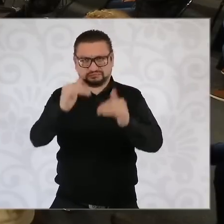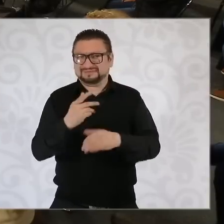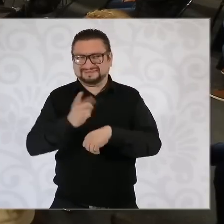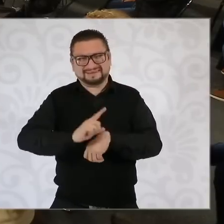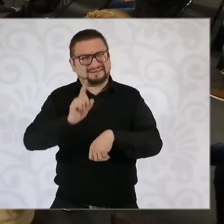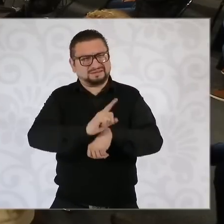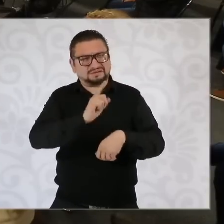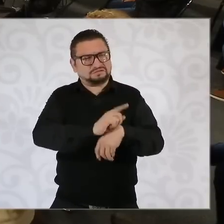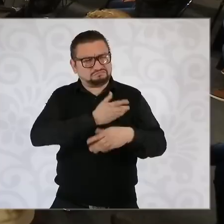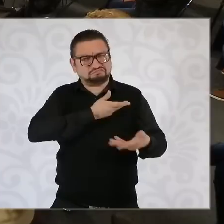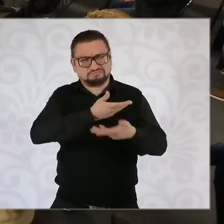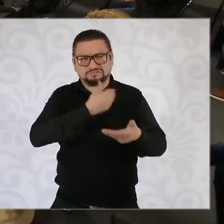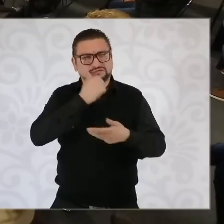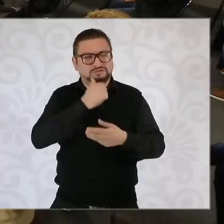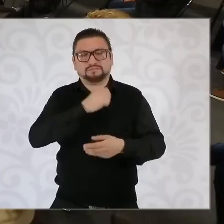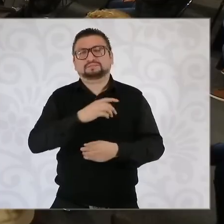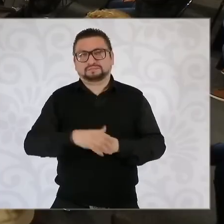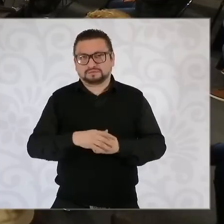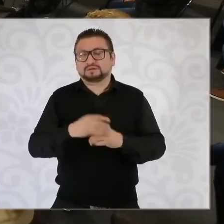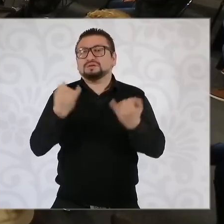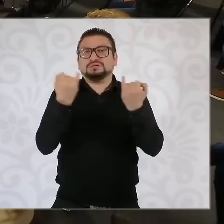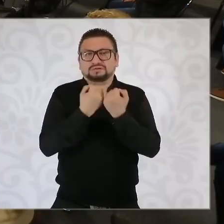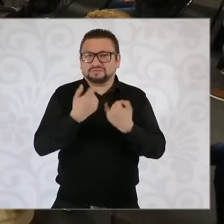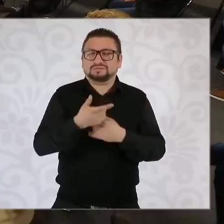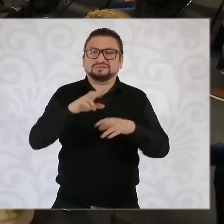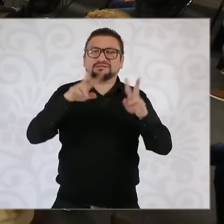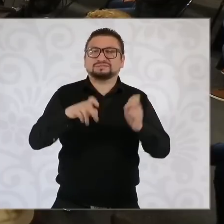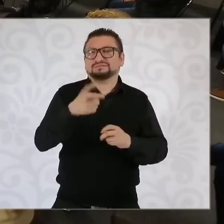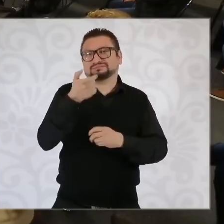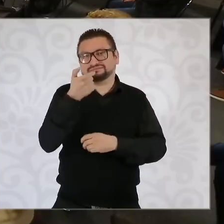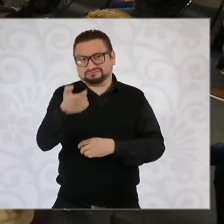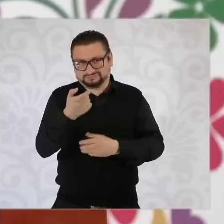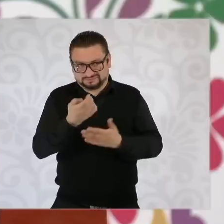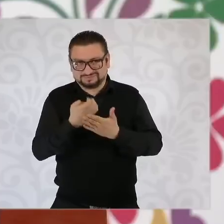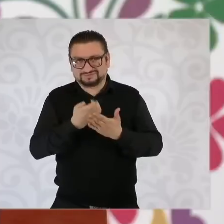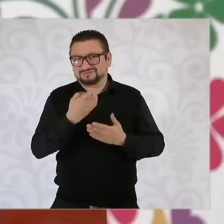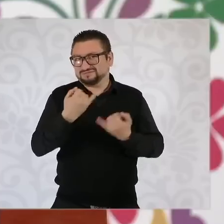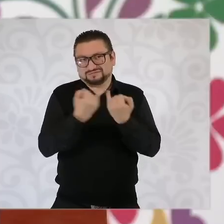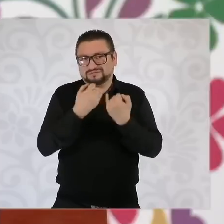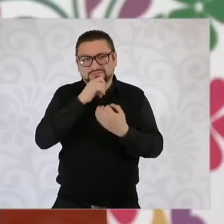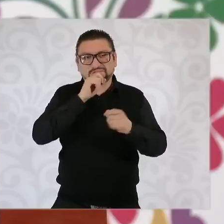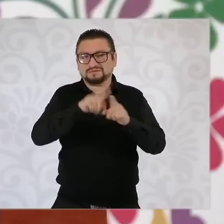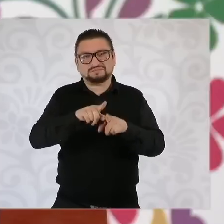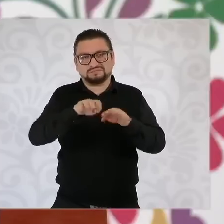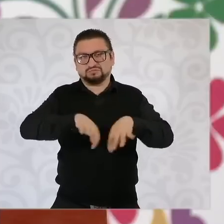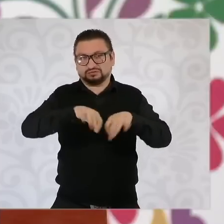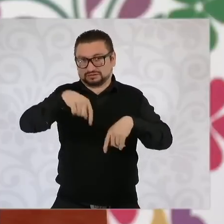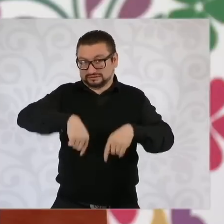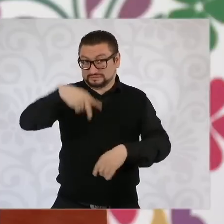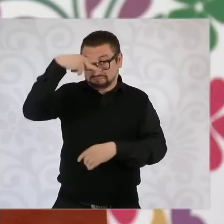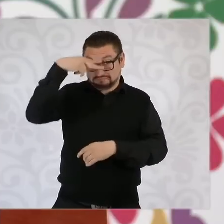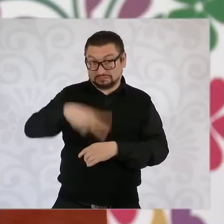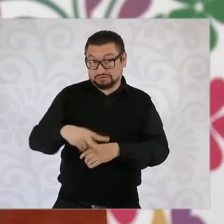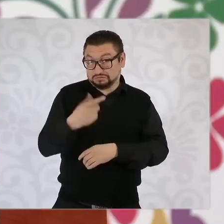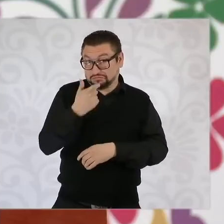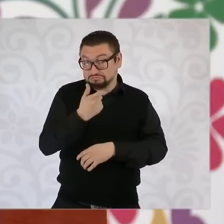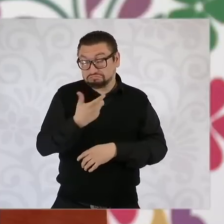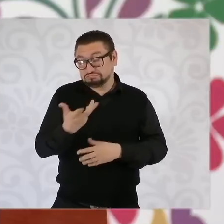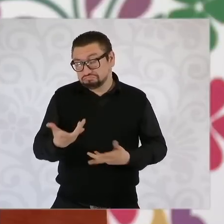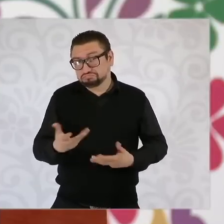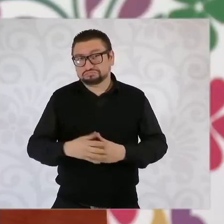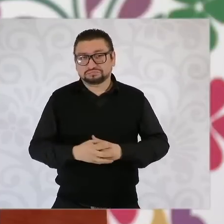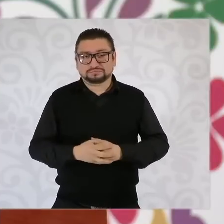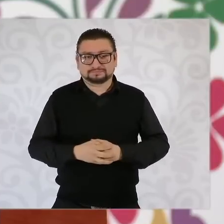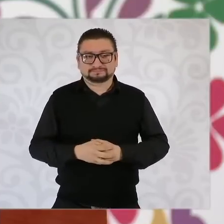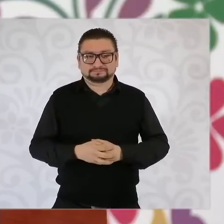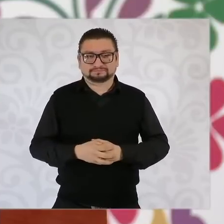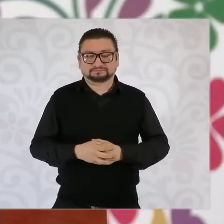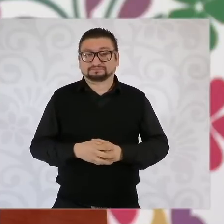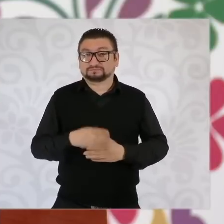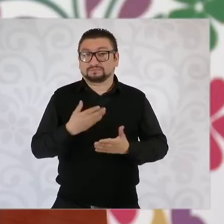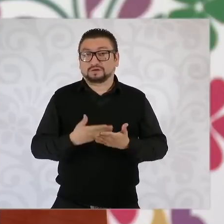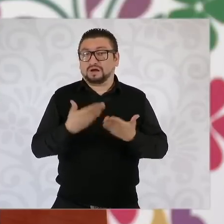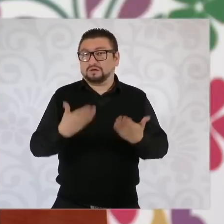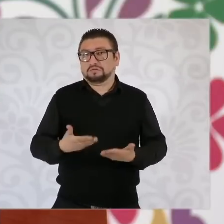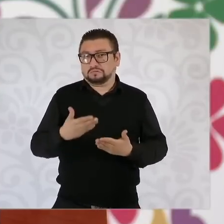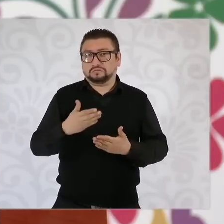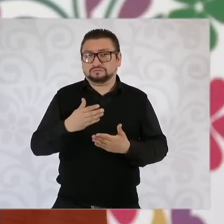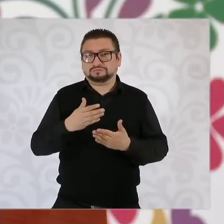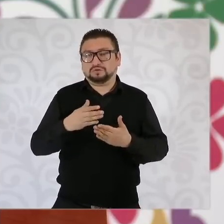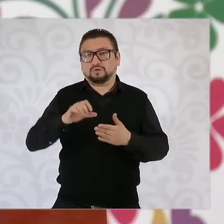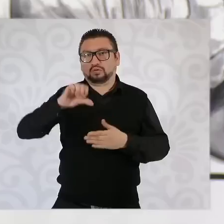en ello y la economía también la economía de México eh Hoy amaneció mejor todavía el peso